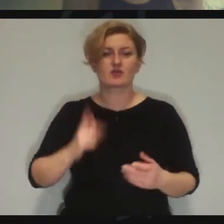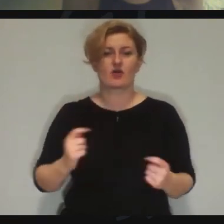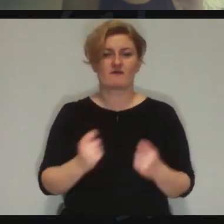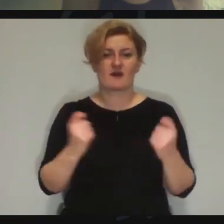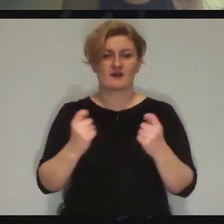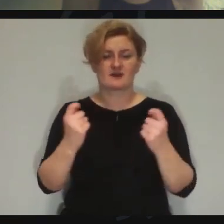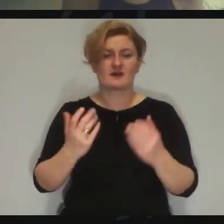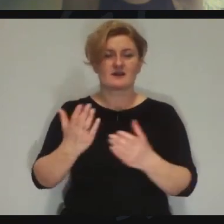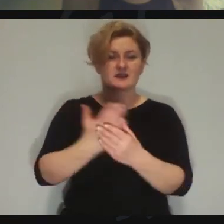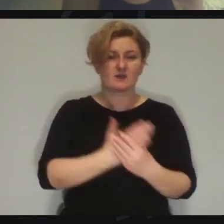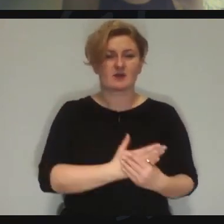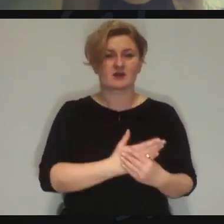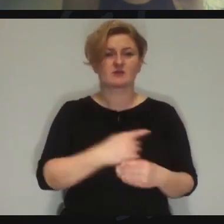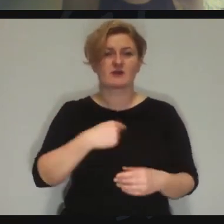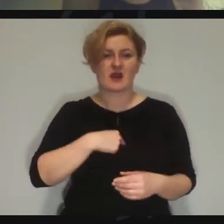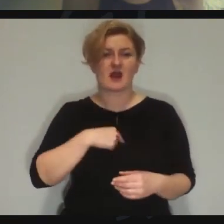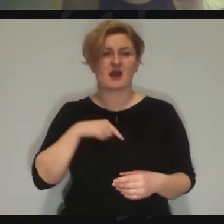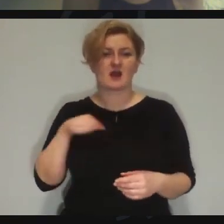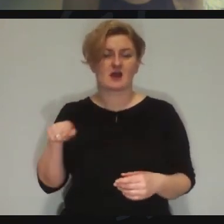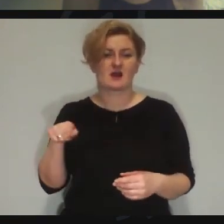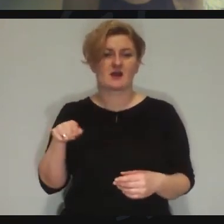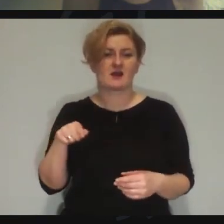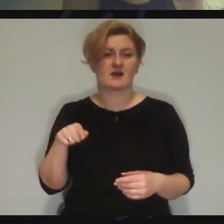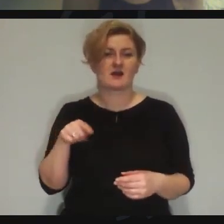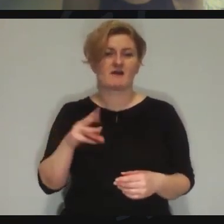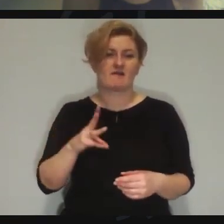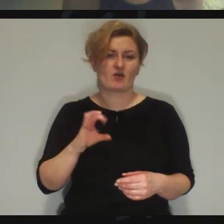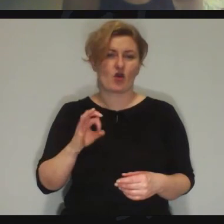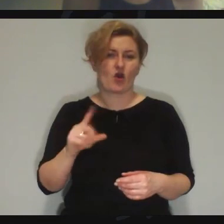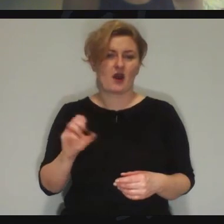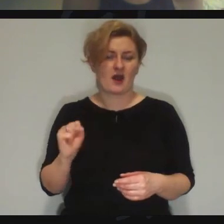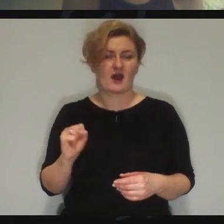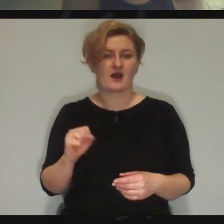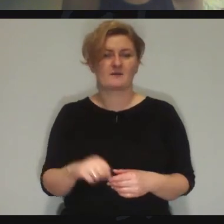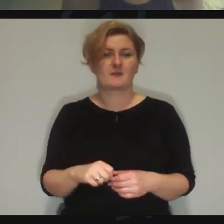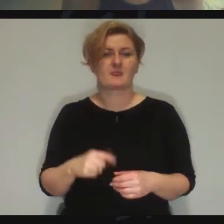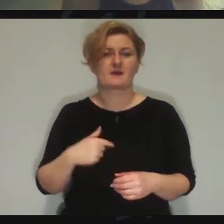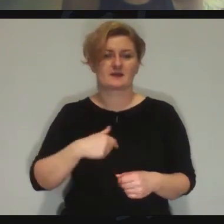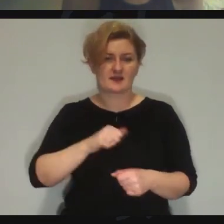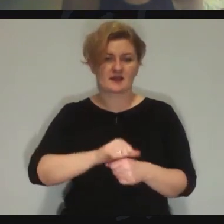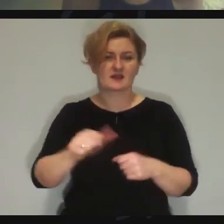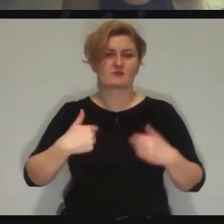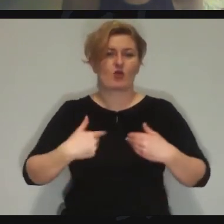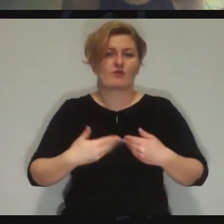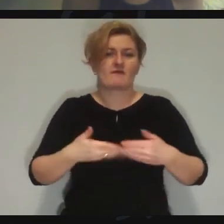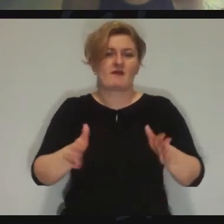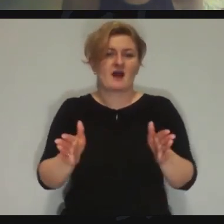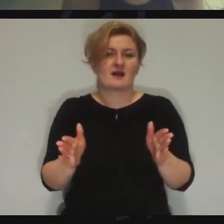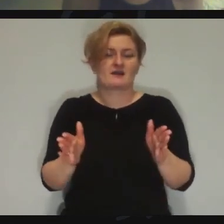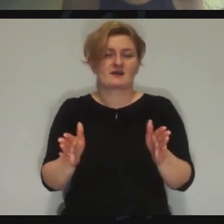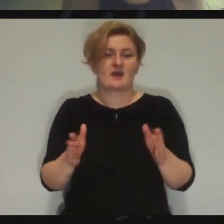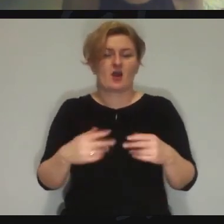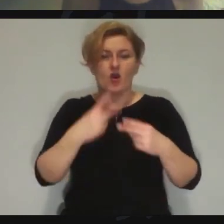Ja i Wiola jesteśmy otwarte na to, aby nas odwiedzać.